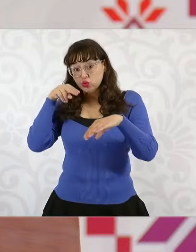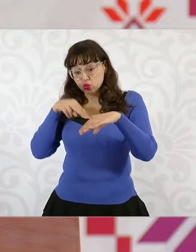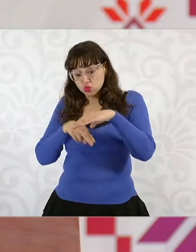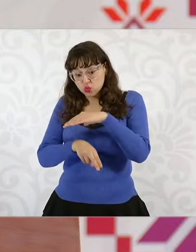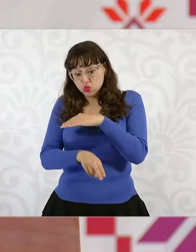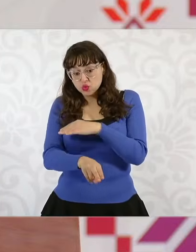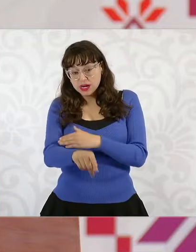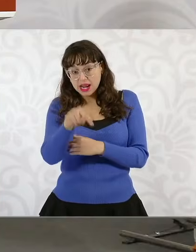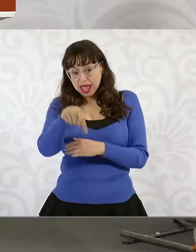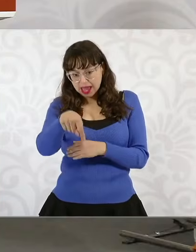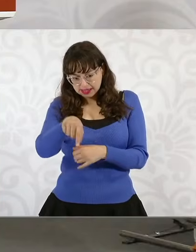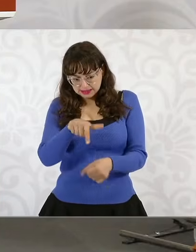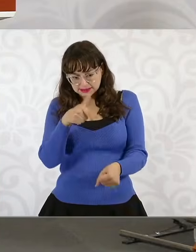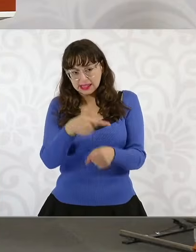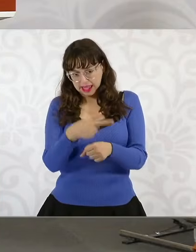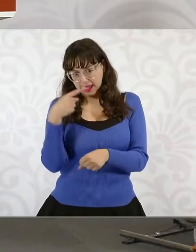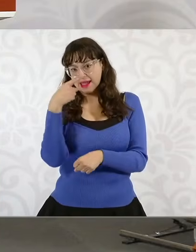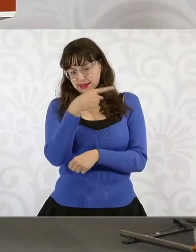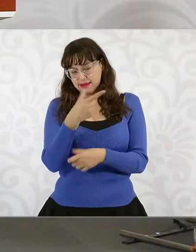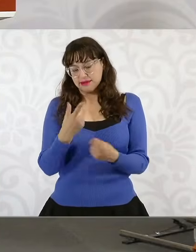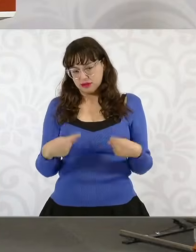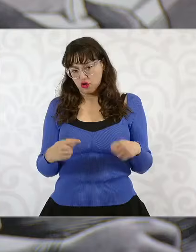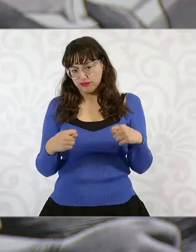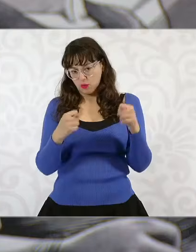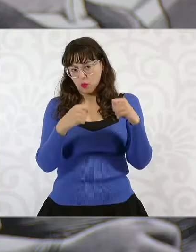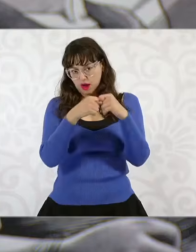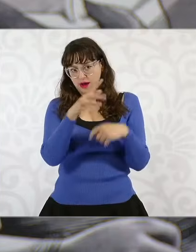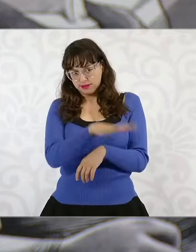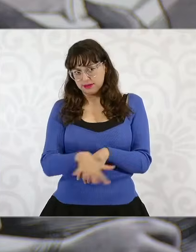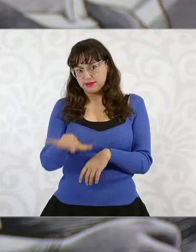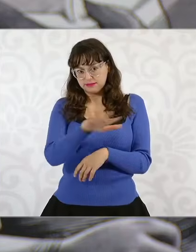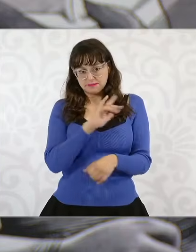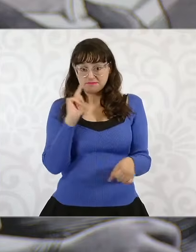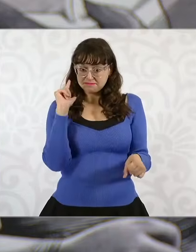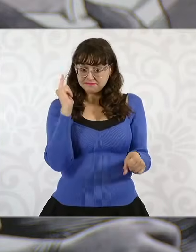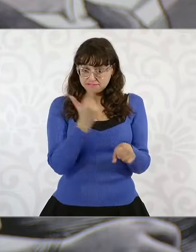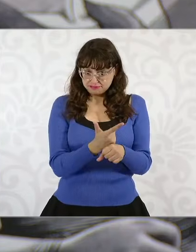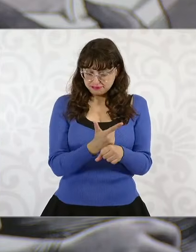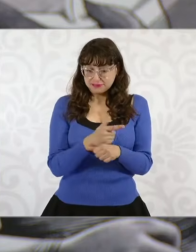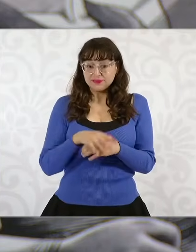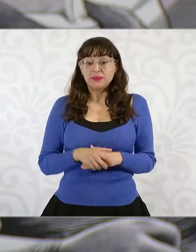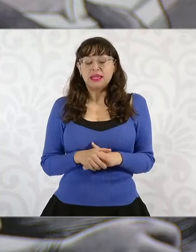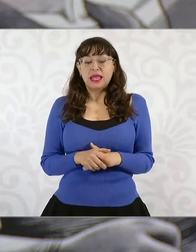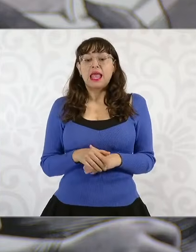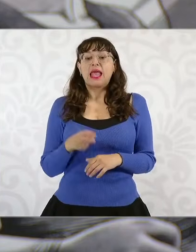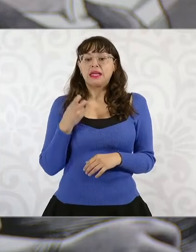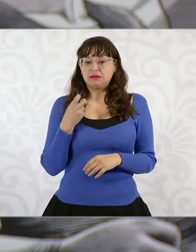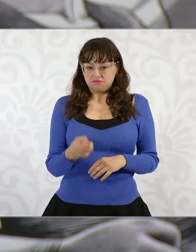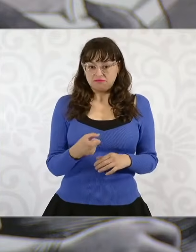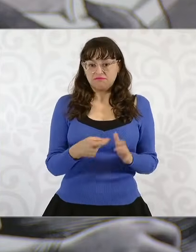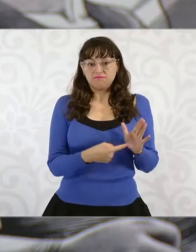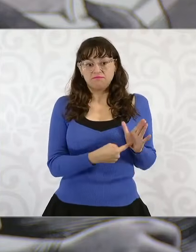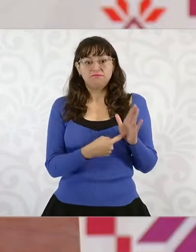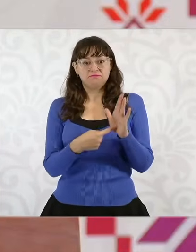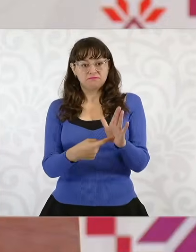ciudad de Teotihuacán. Y bueno, pues con esto eh compartimos justamente esta sexta y gran